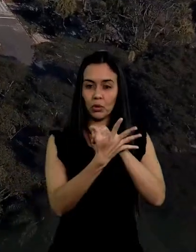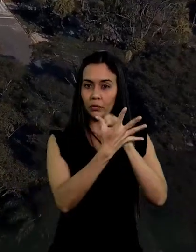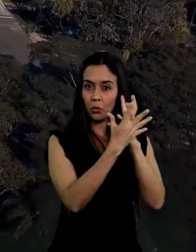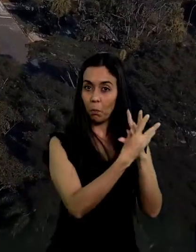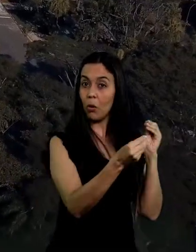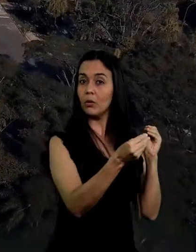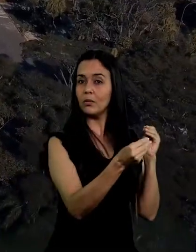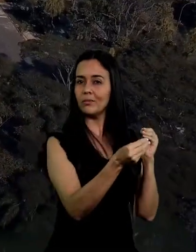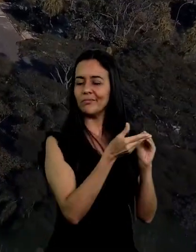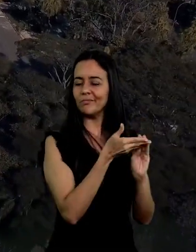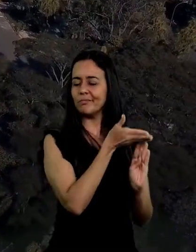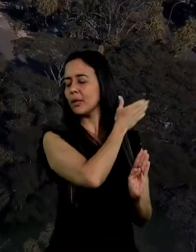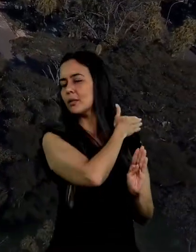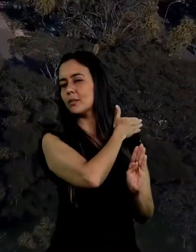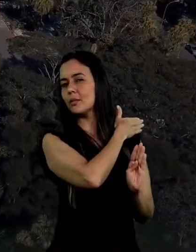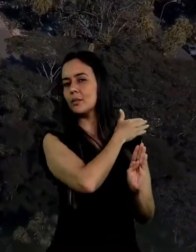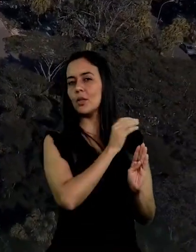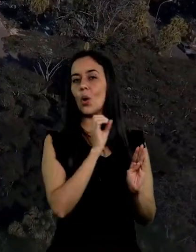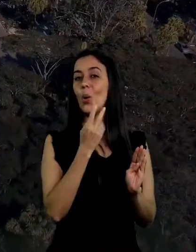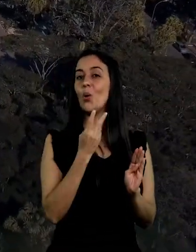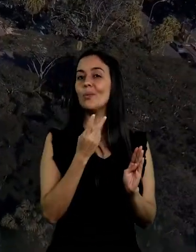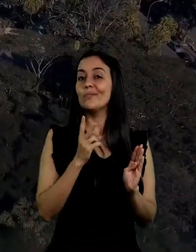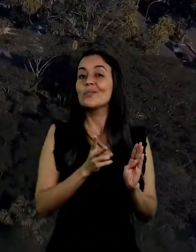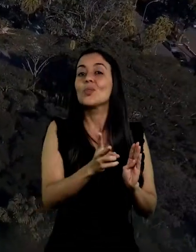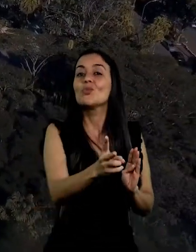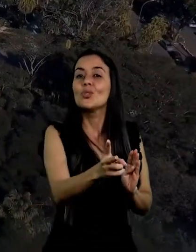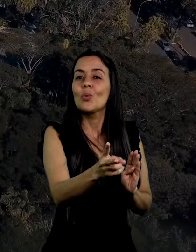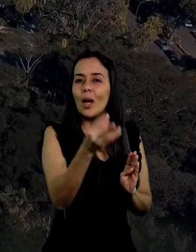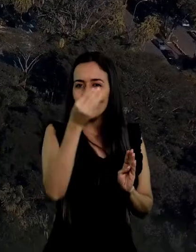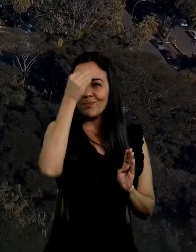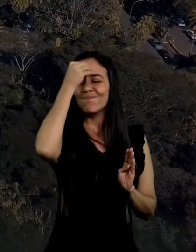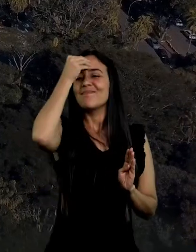Vai passar, mas enquanto ele durar, que bom.